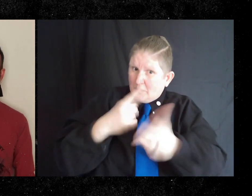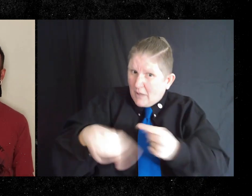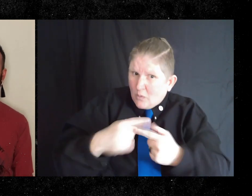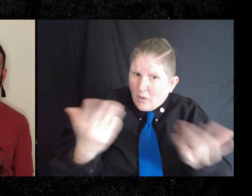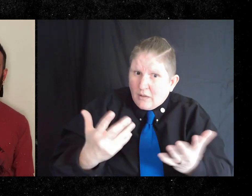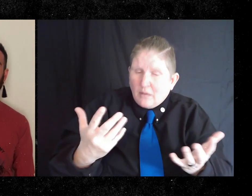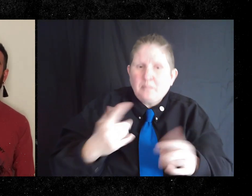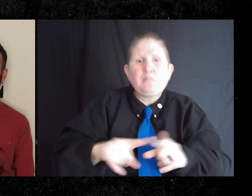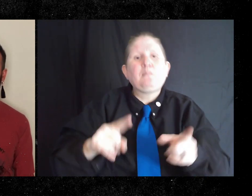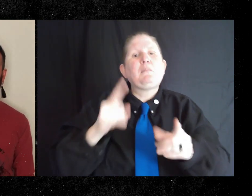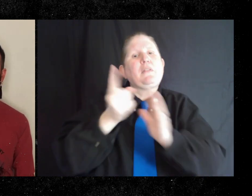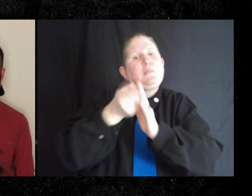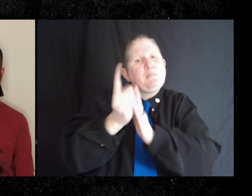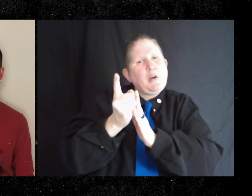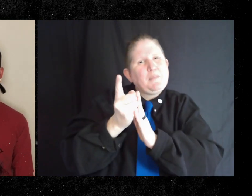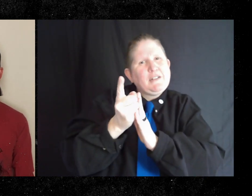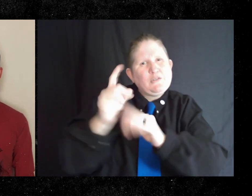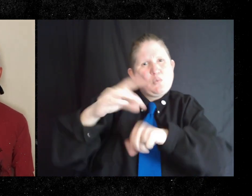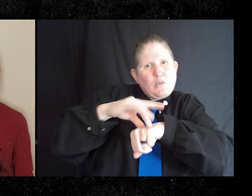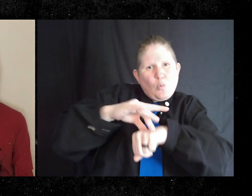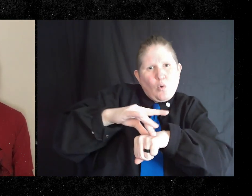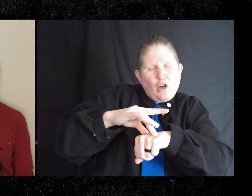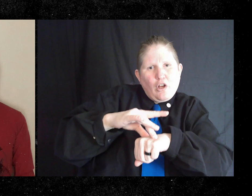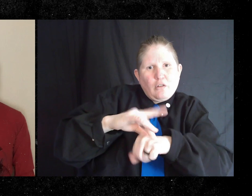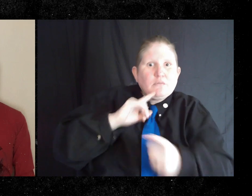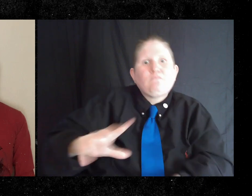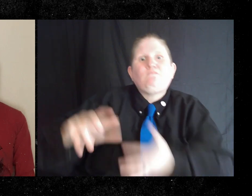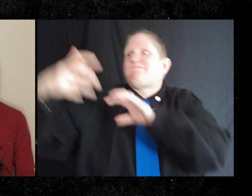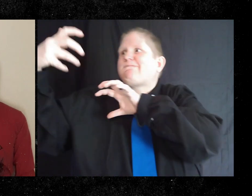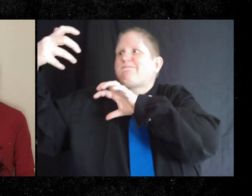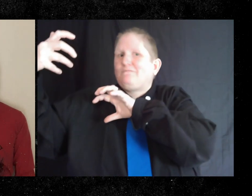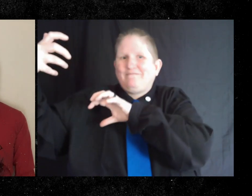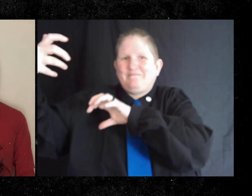pero ¿y los momentos en los que el mundo parece abandonado?